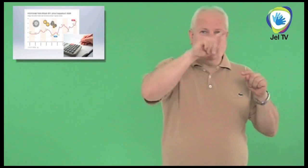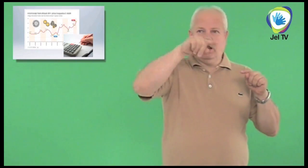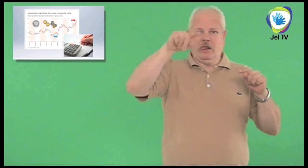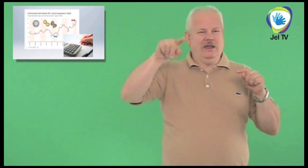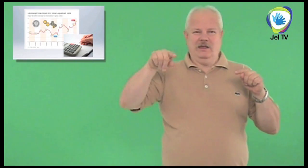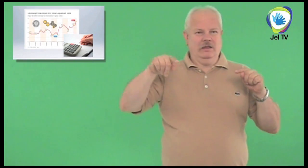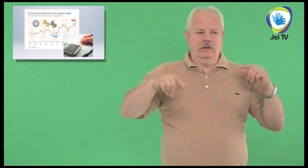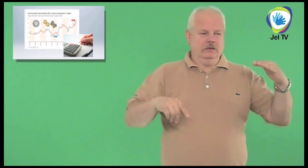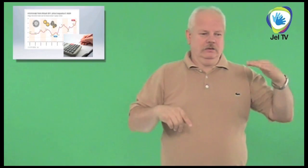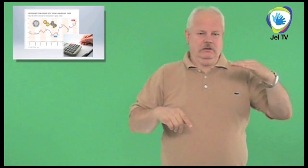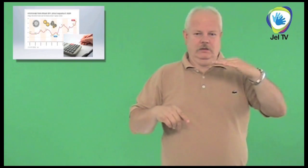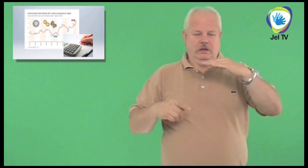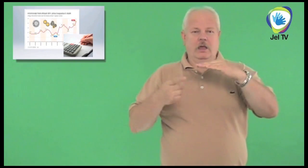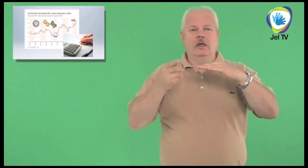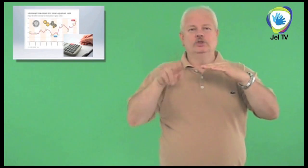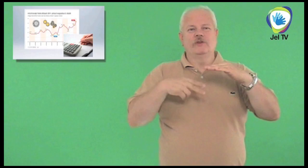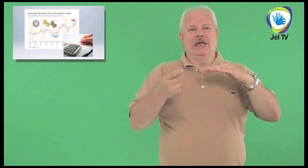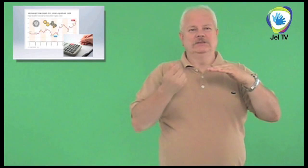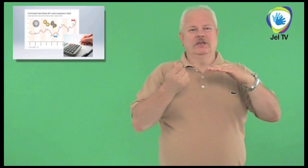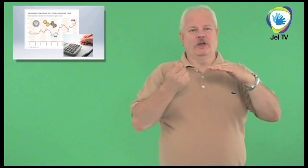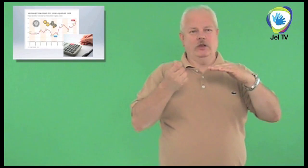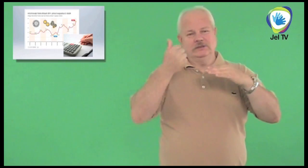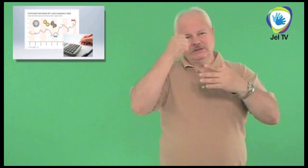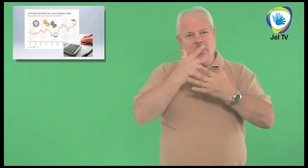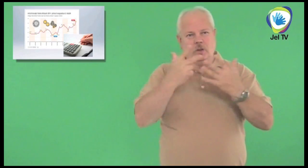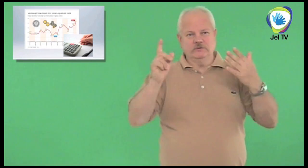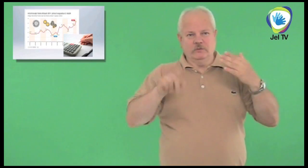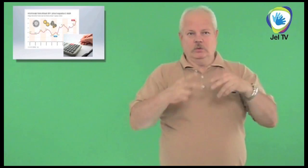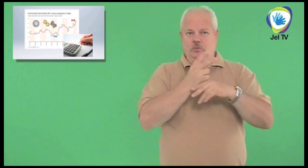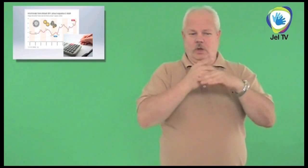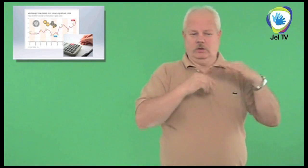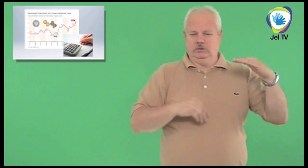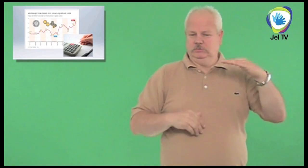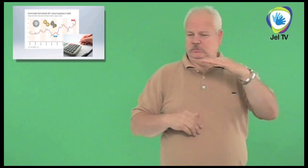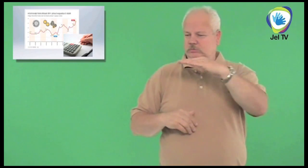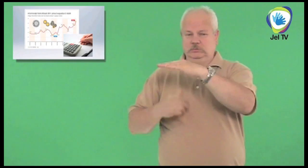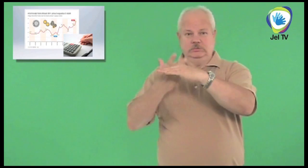Ingadozó árfolyam helyett 180 forinton rögzítik a svájci frankot.